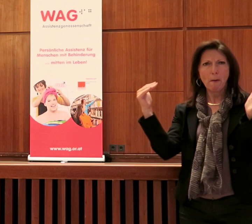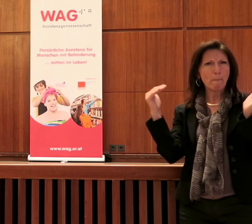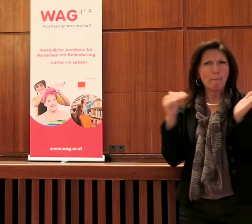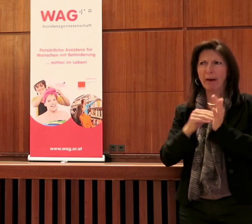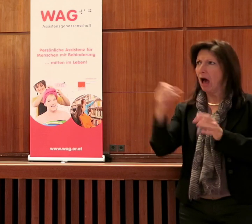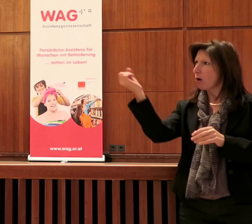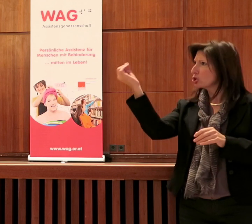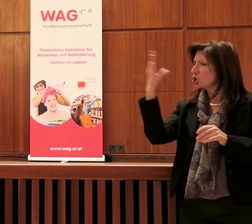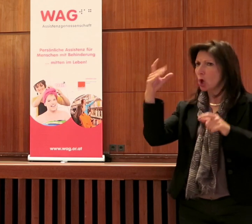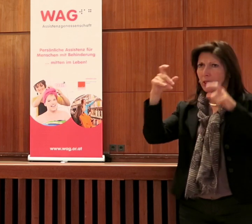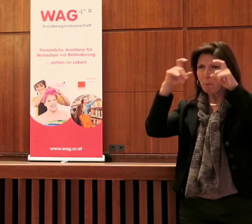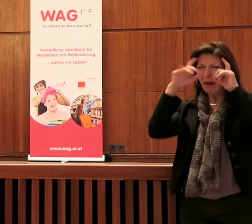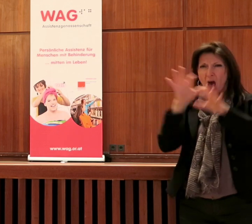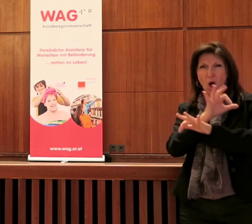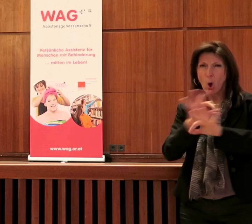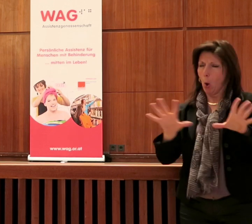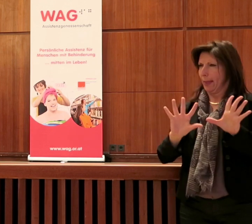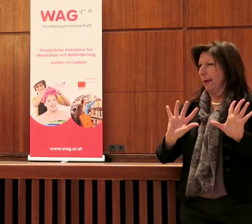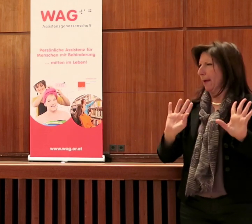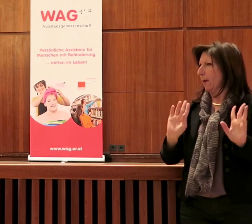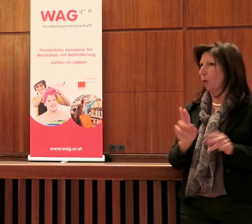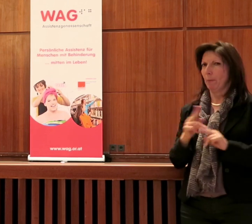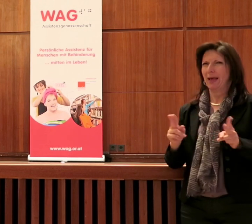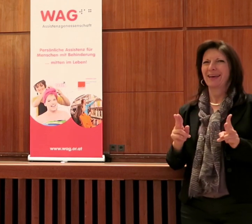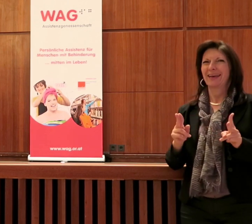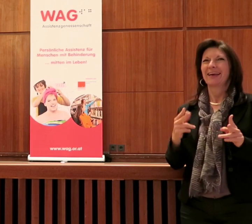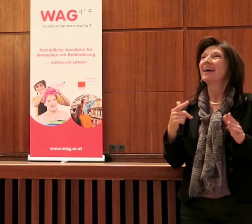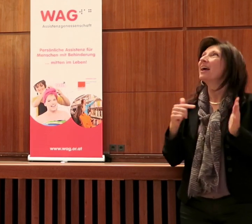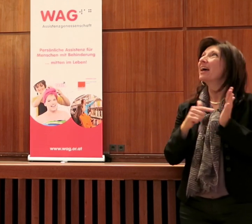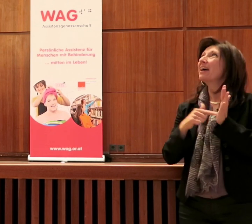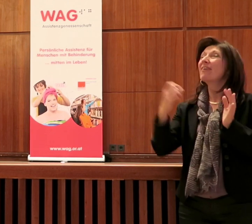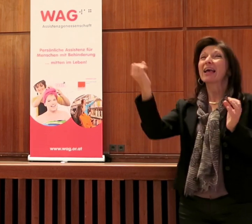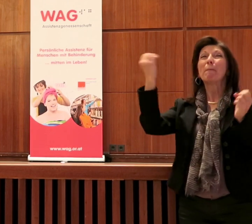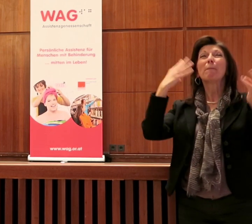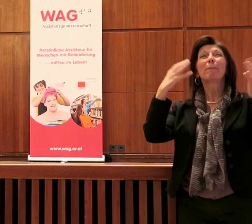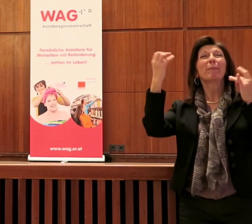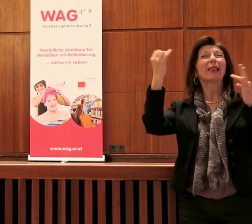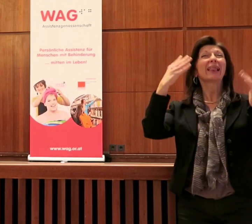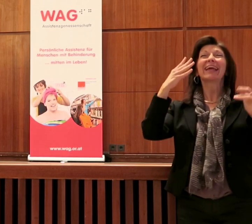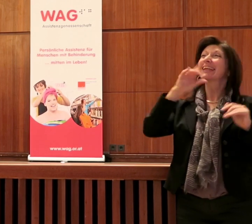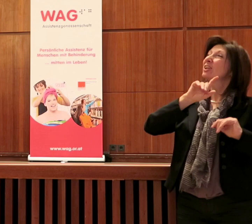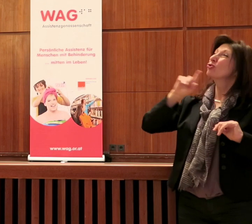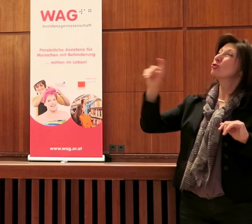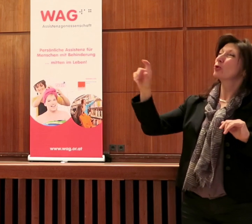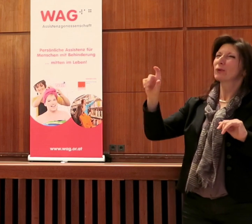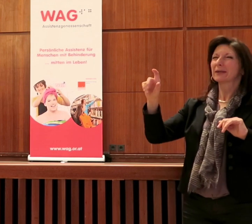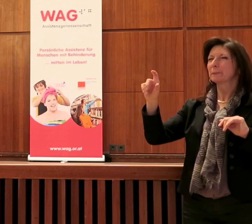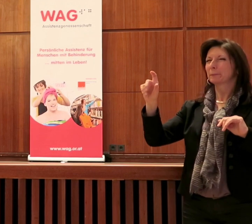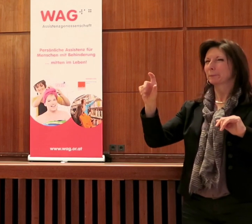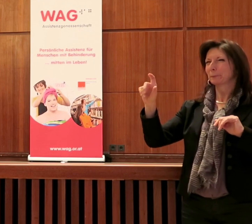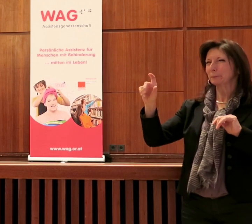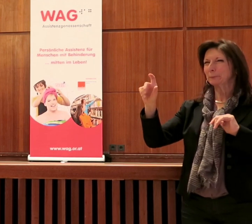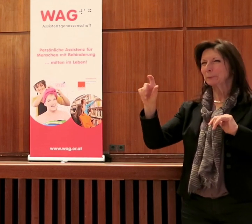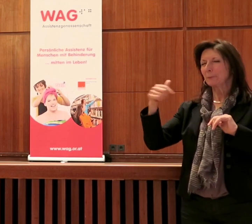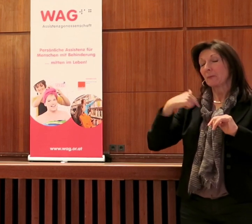Das geht nicht. Wegen der Beleuchtung ansich kann's jetzt gar nicht sein. Ich weiß eigentlich auch nicht, warum das so ist.